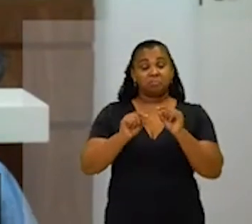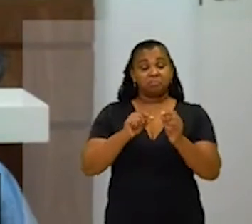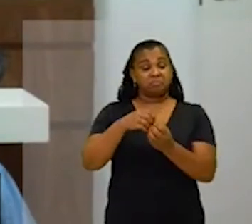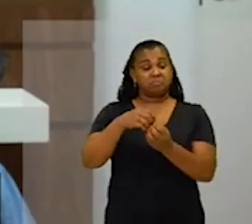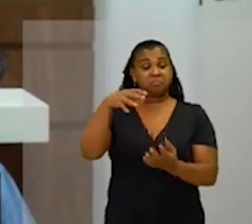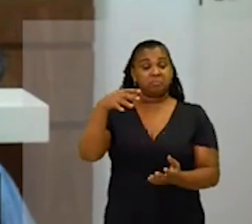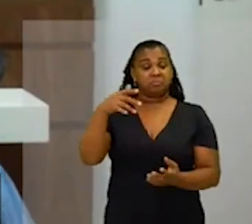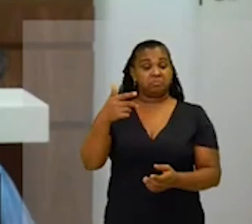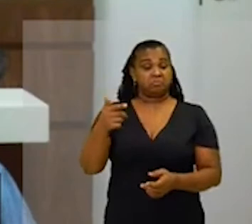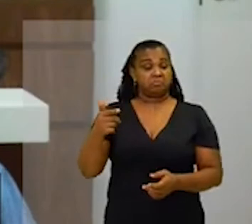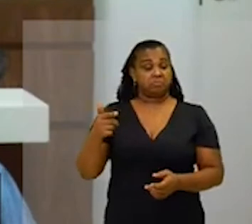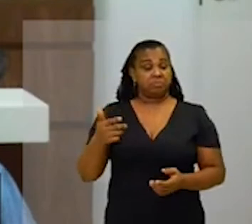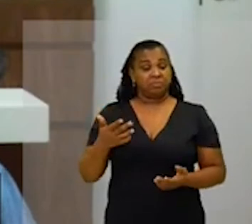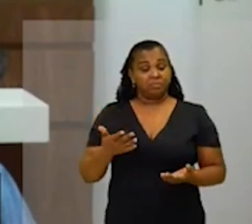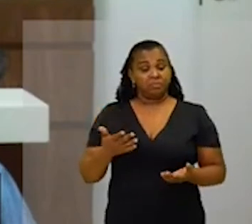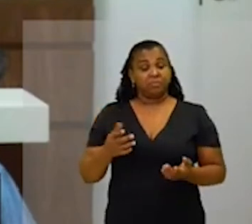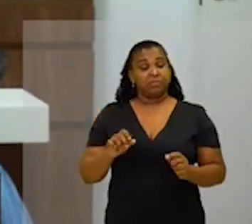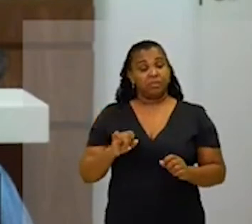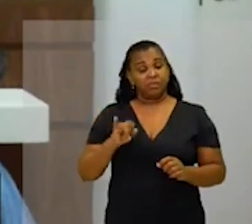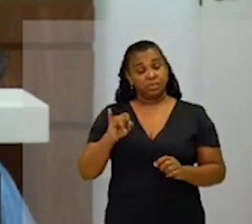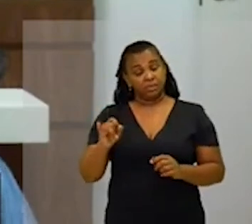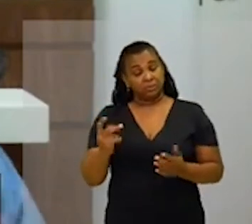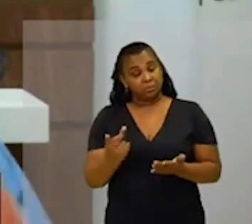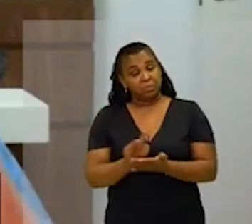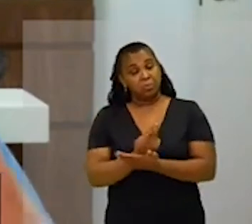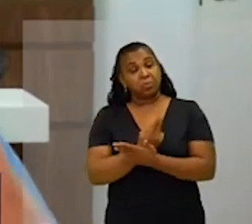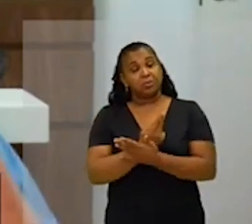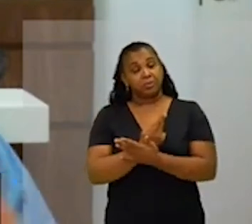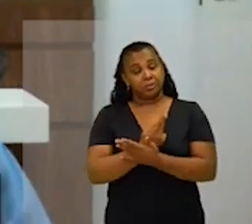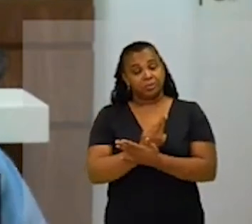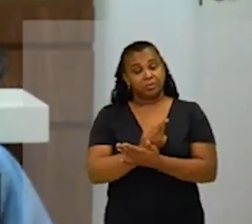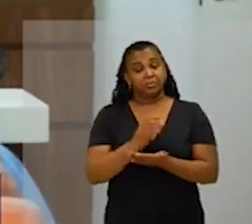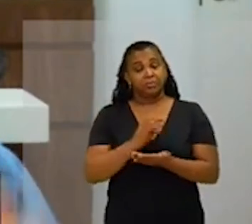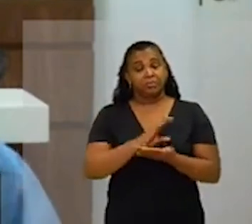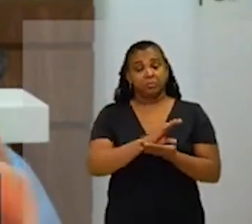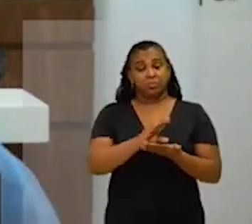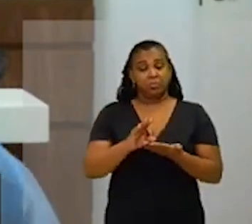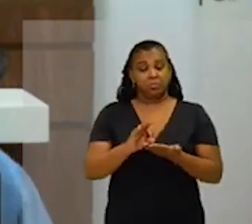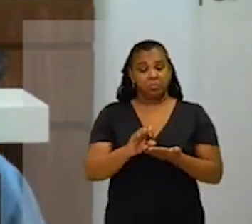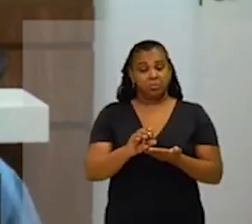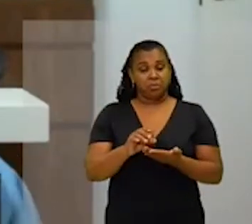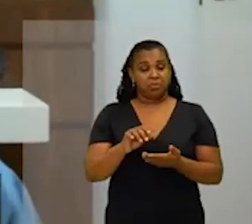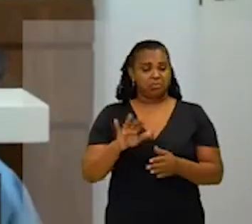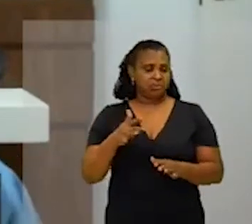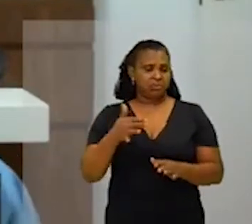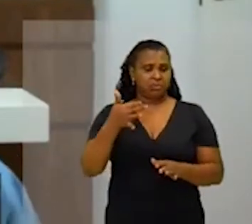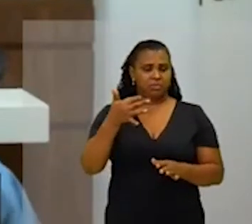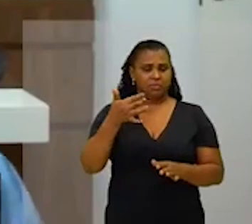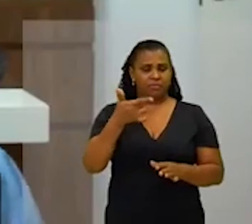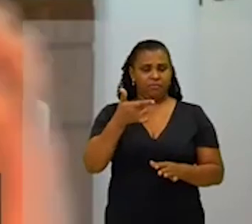fato percentuais inexpressivos dos recursos da ordem de vinte por cento trinta por cento e os